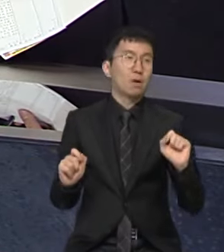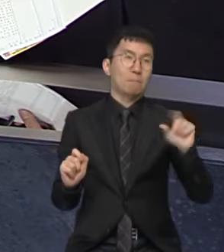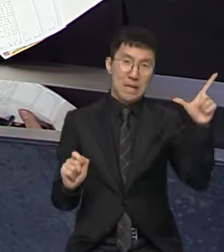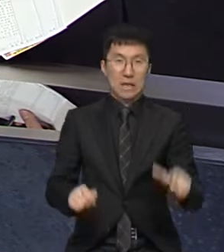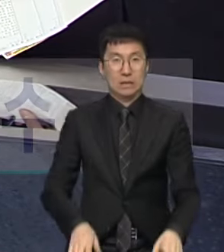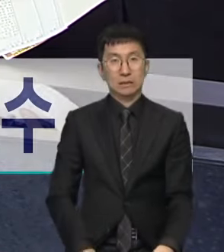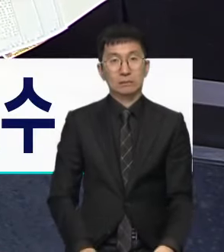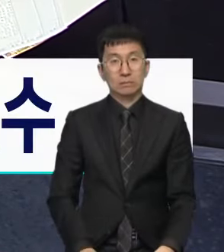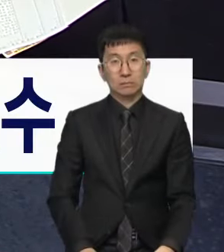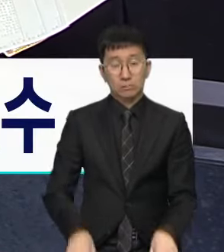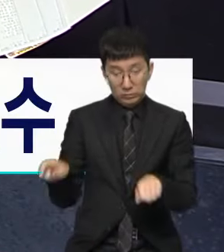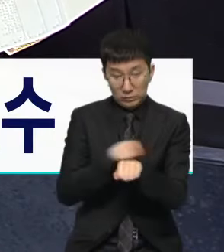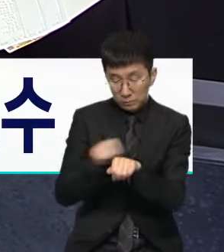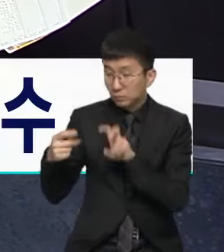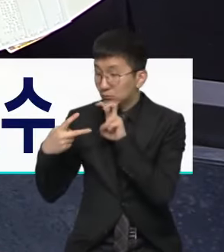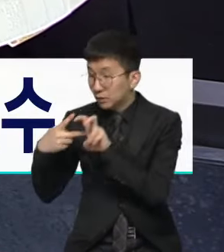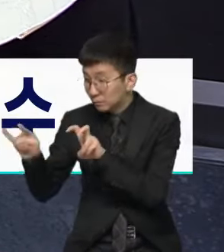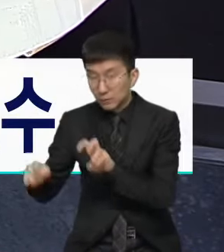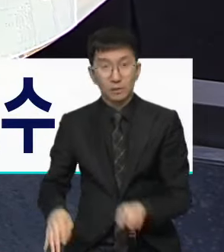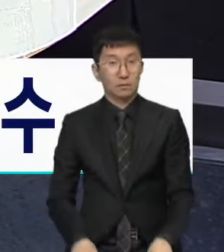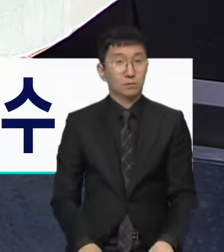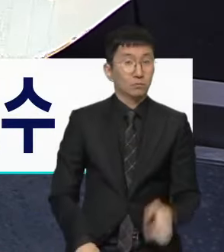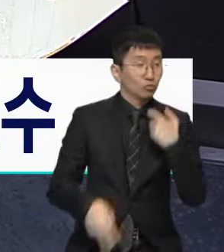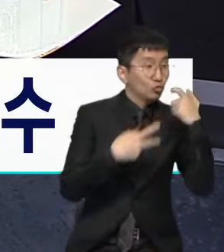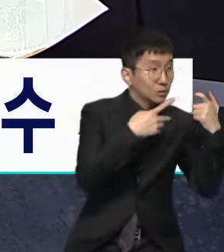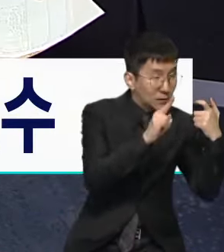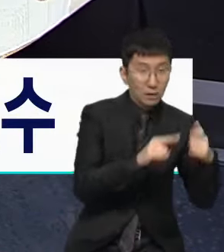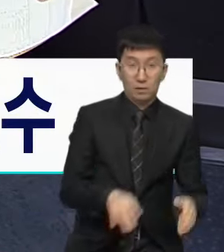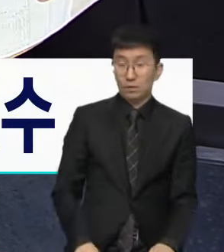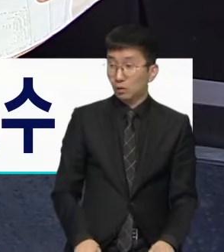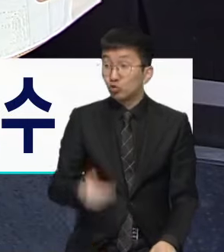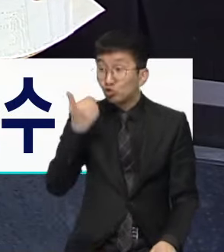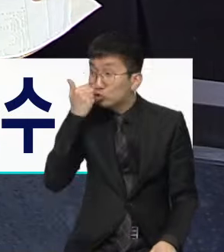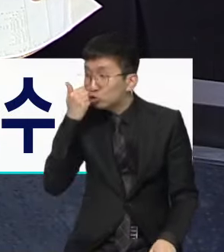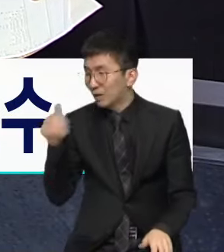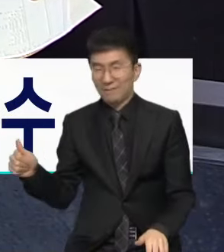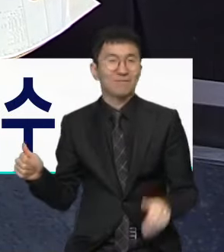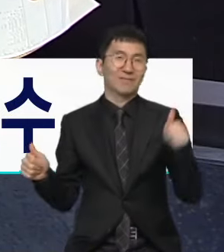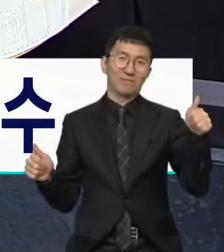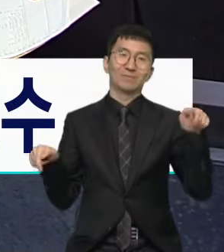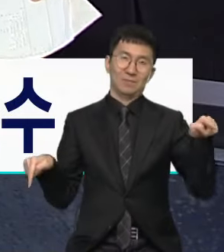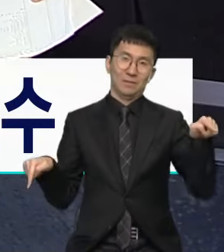그 가운데 특히 20대와 60대 남성의 표심이 총선의 판세를 좌우할 막판 변수가